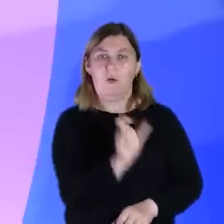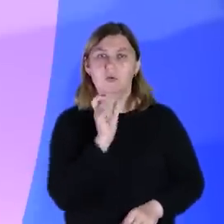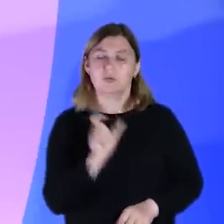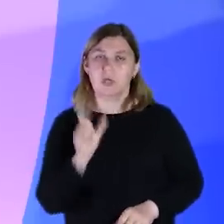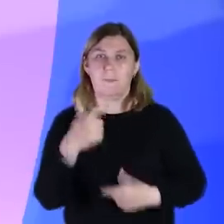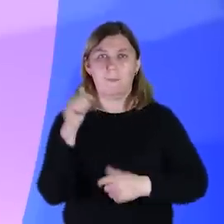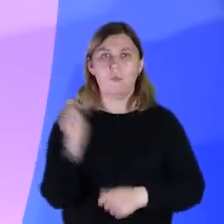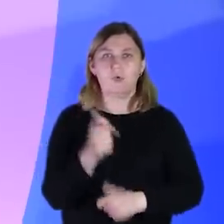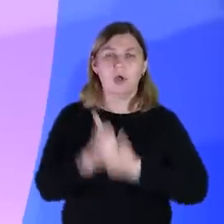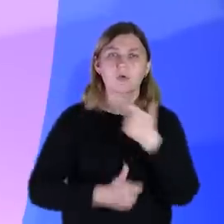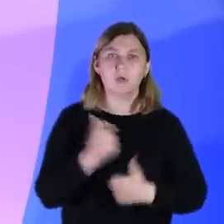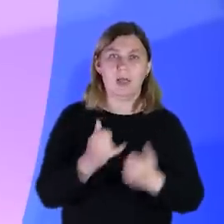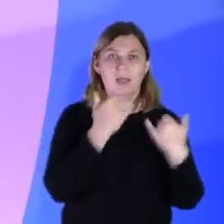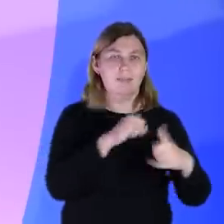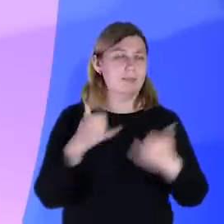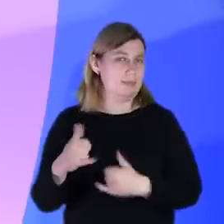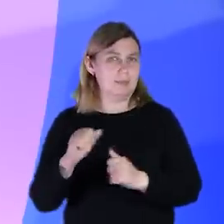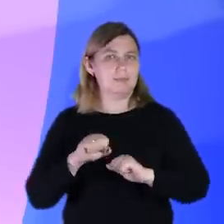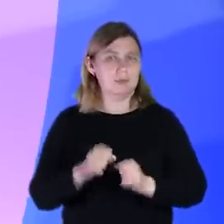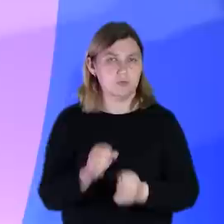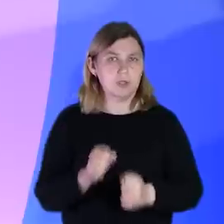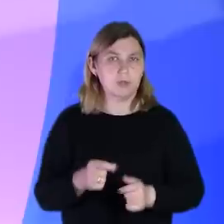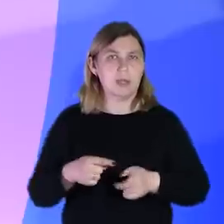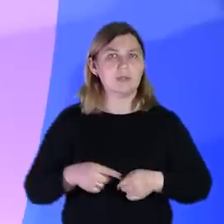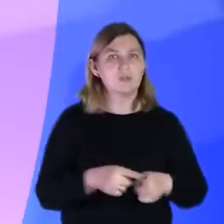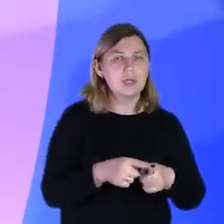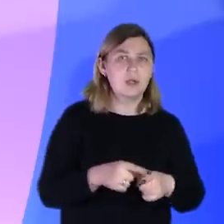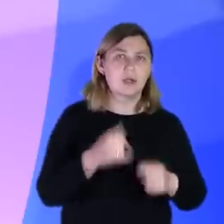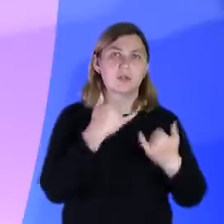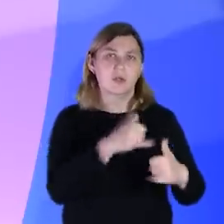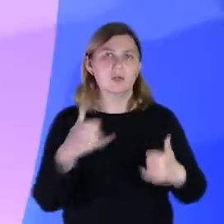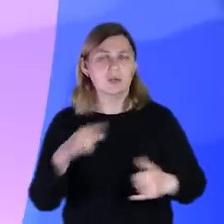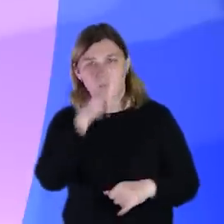musiał robić trochę inne działania, skierowane do trochę innej ludności.